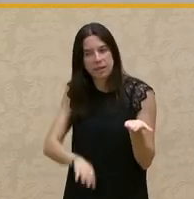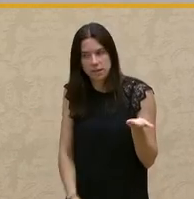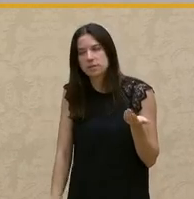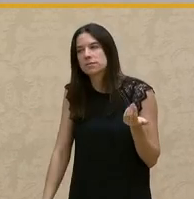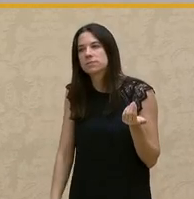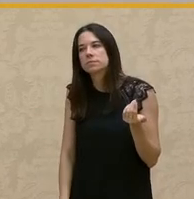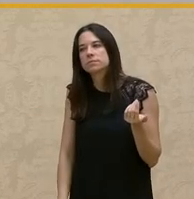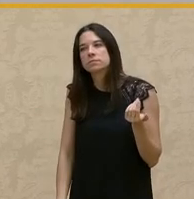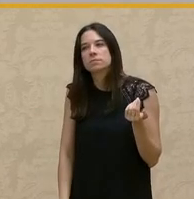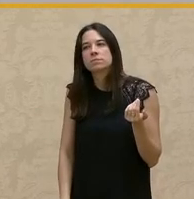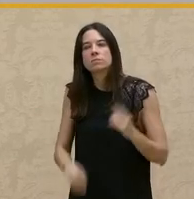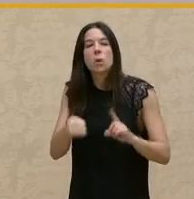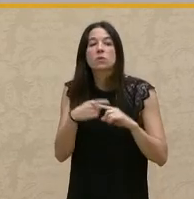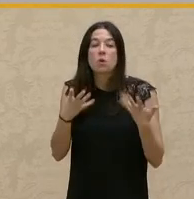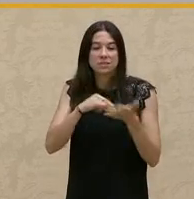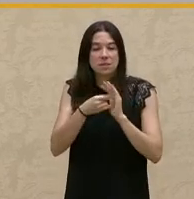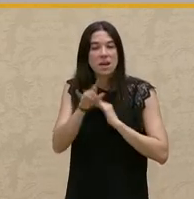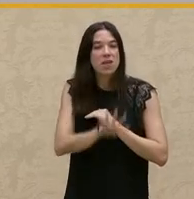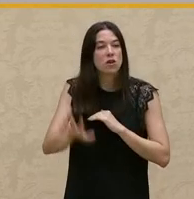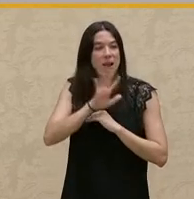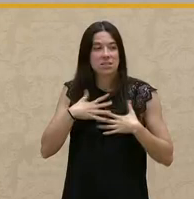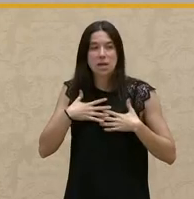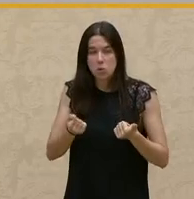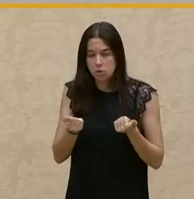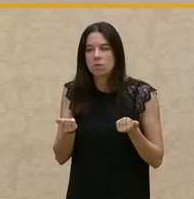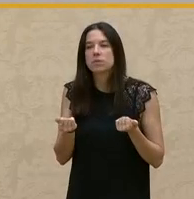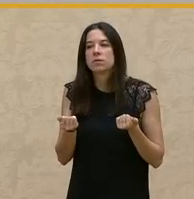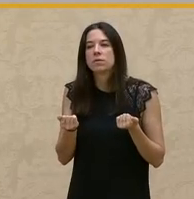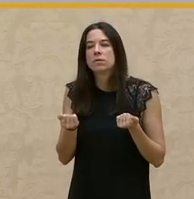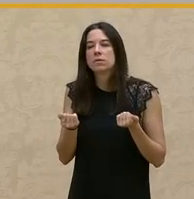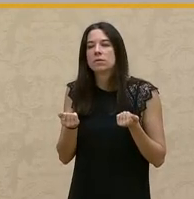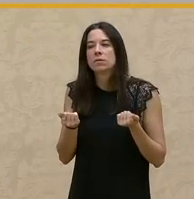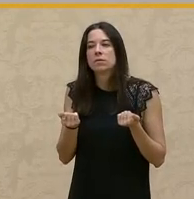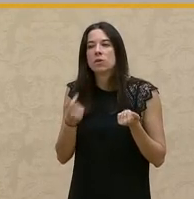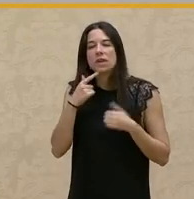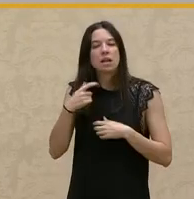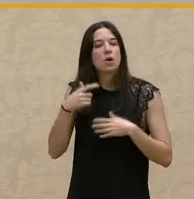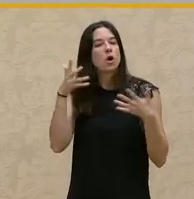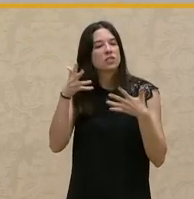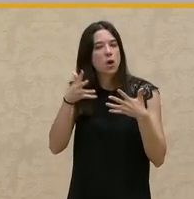el sistema nacional de salud, reunido en el Consejo Interterritorial de Salud de todos los